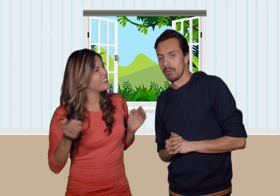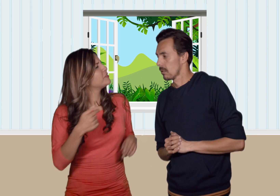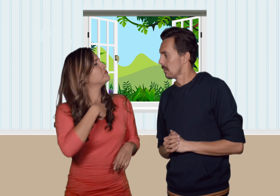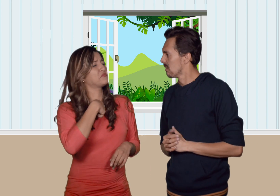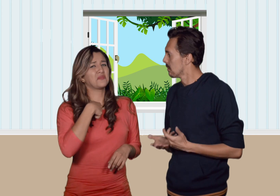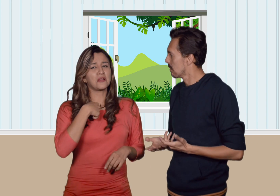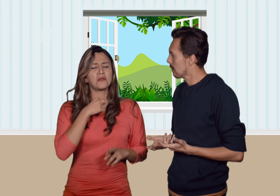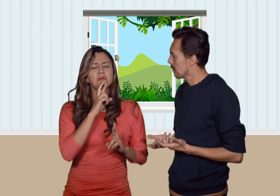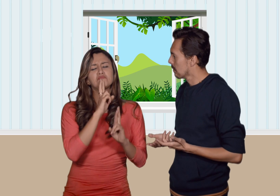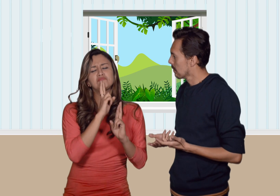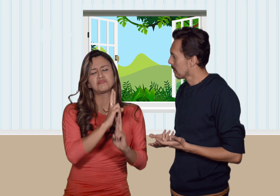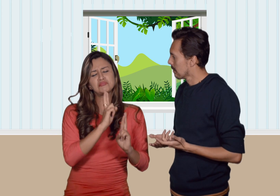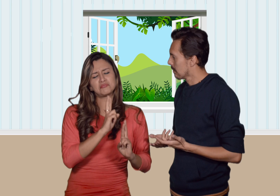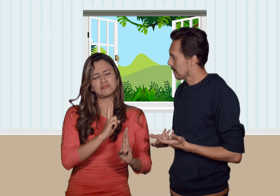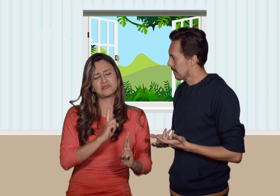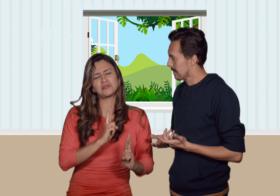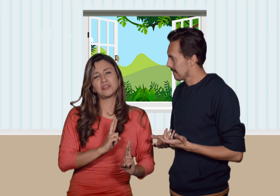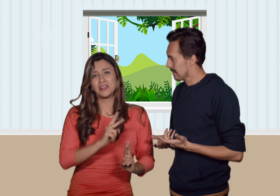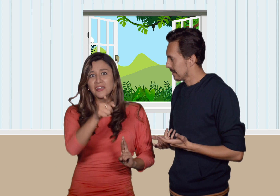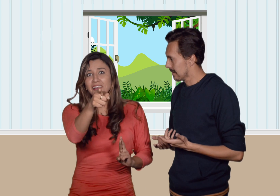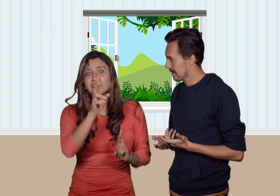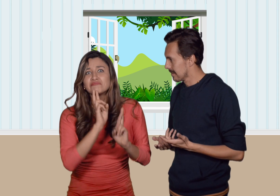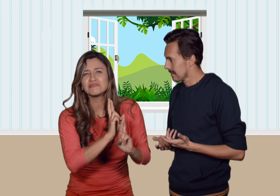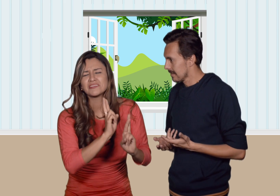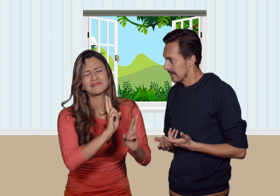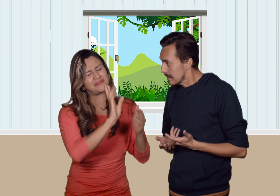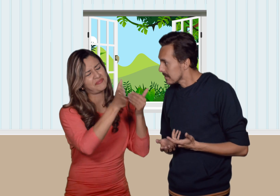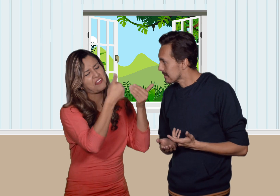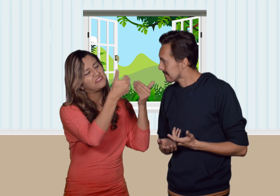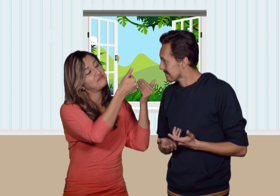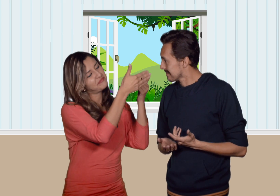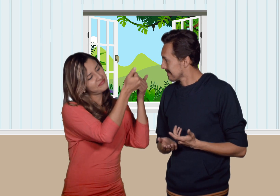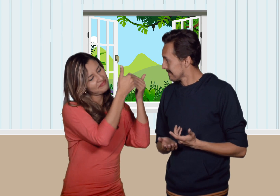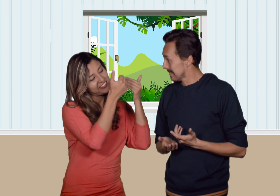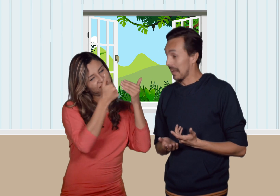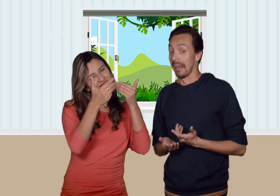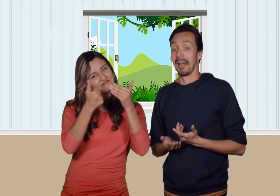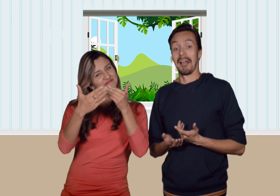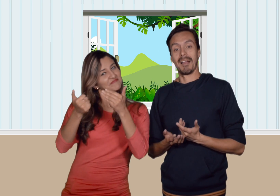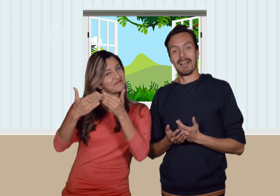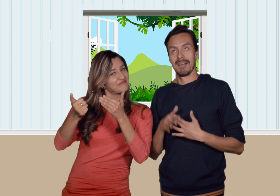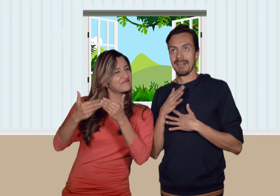Para mí fue fácil responderlas, para ustedes también, ¿cierto?